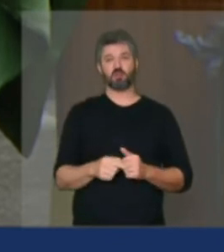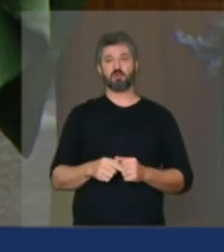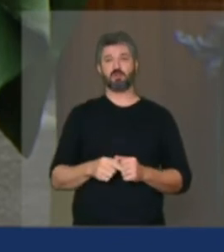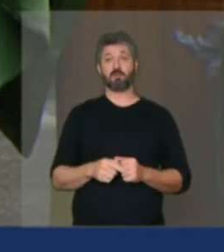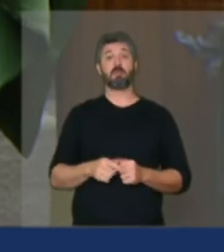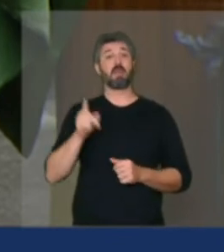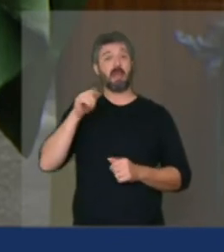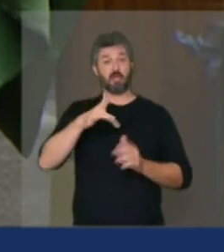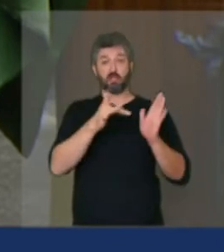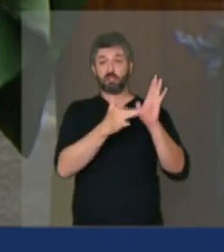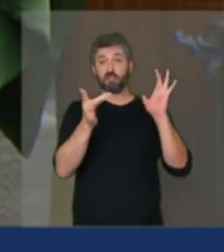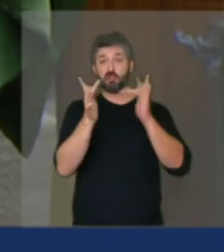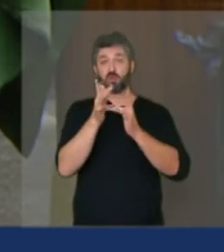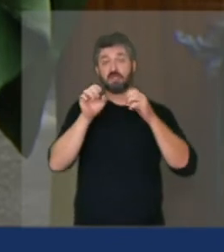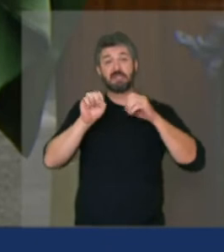QUE JESUS CRISTO FALAVA. ERA